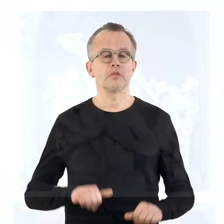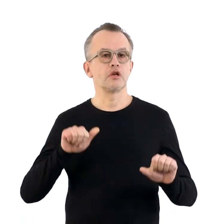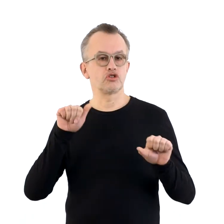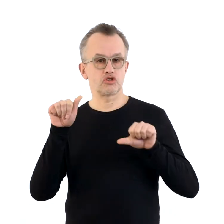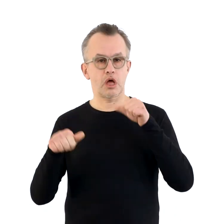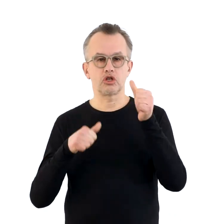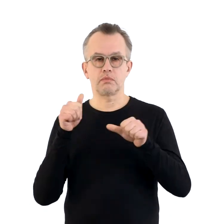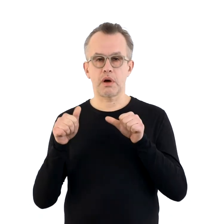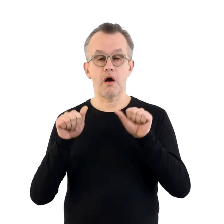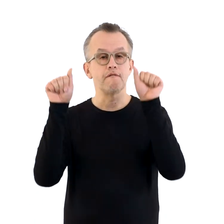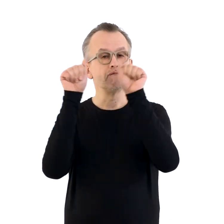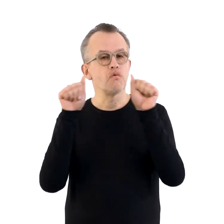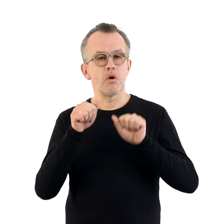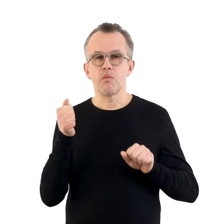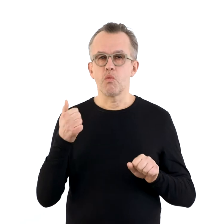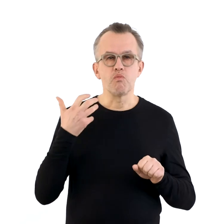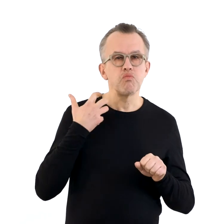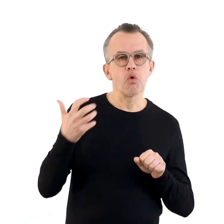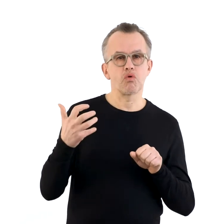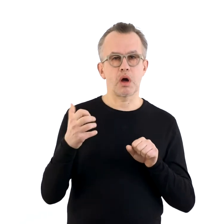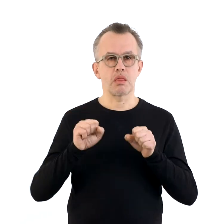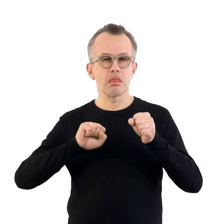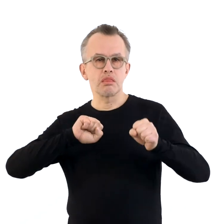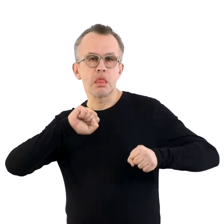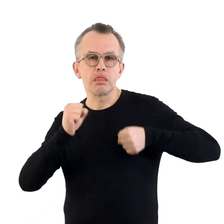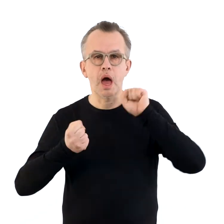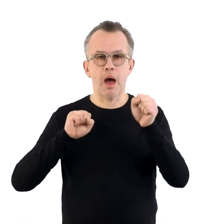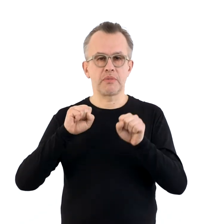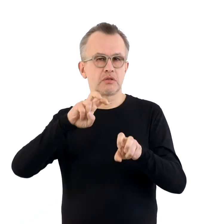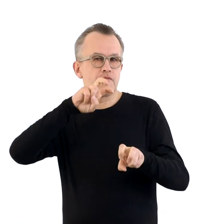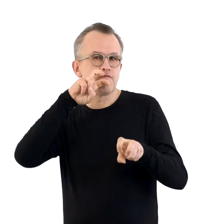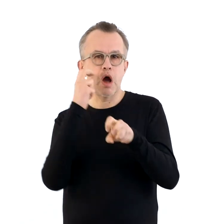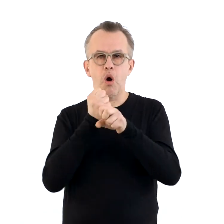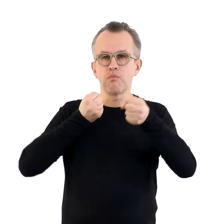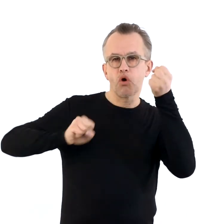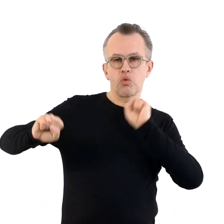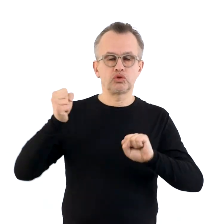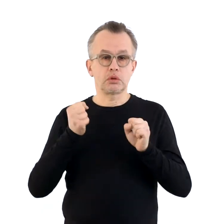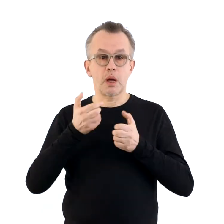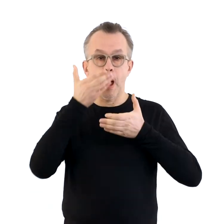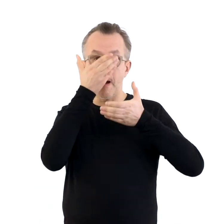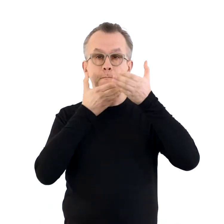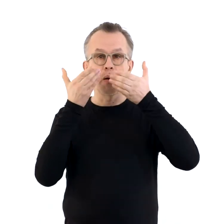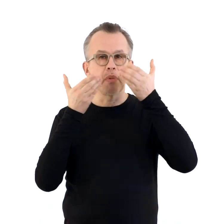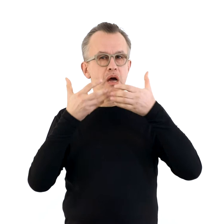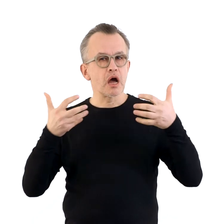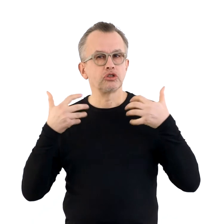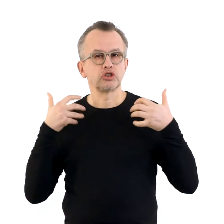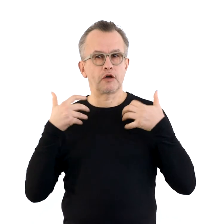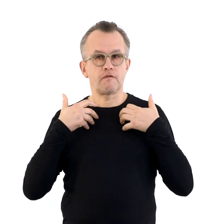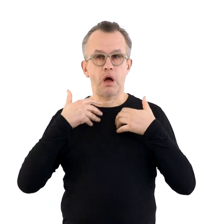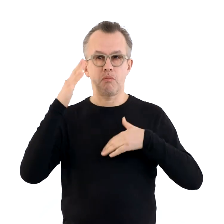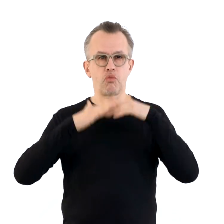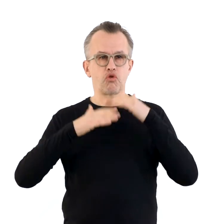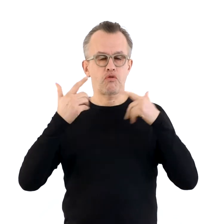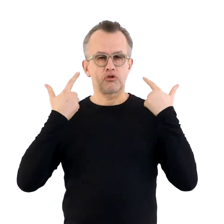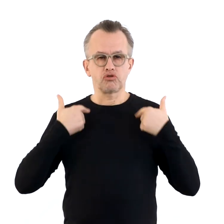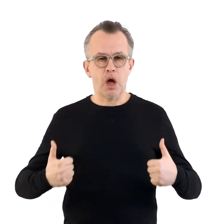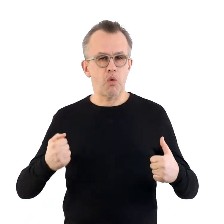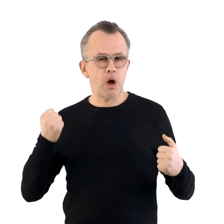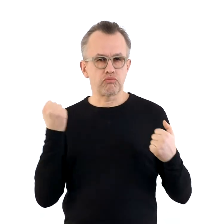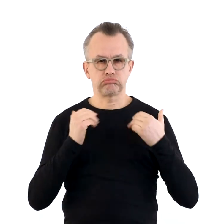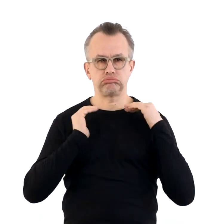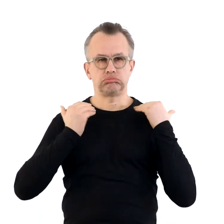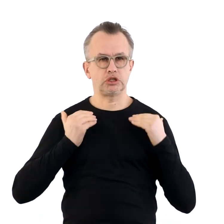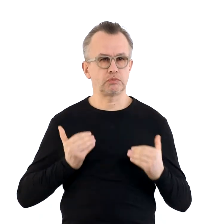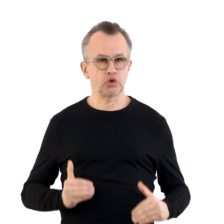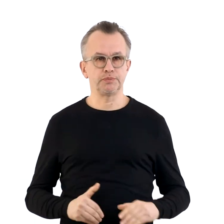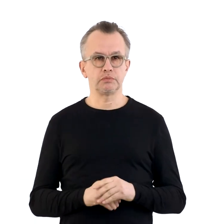Dzieło to poprzez bogatą formę, dynamizm, gwałtowne poruszenie, żywą mimikę i podkreślenie muskulatury ciał,